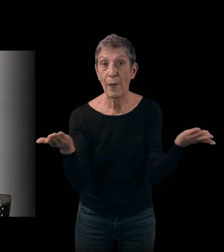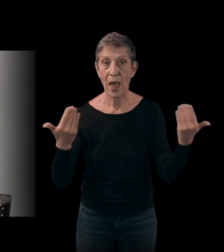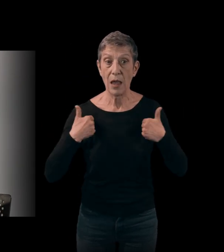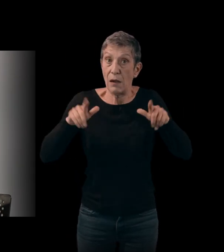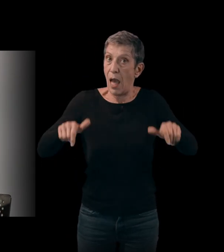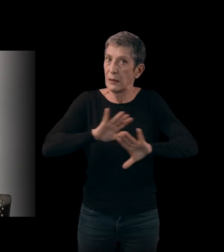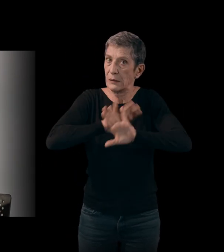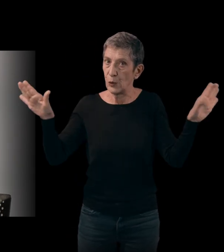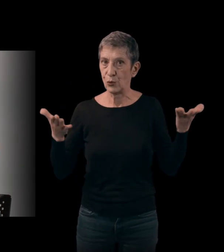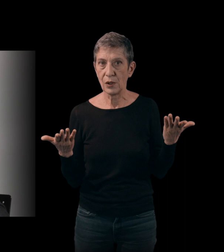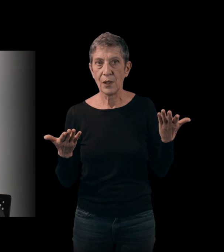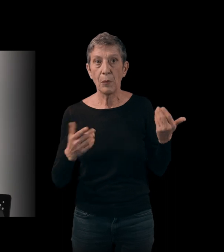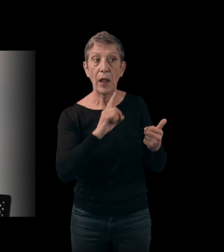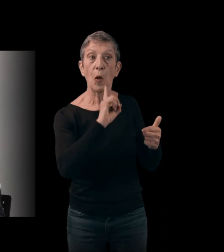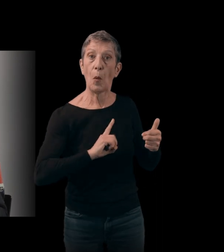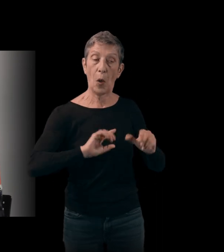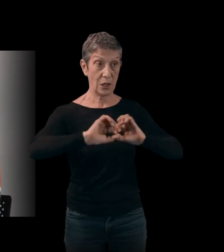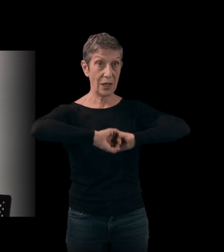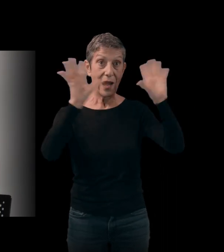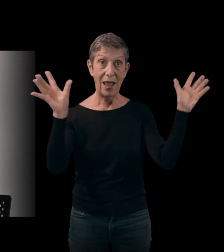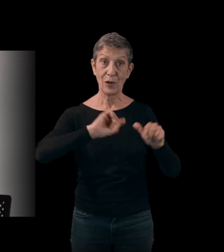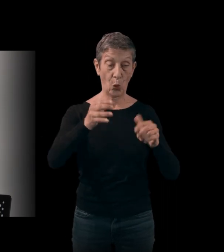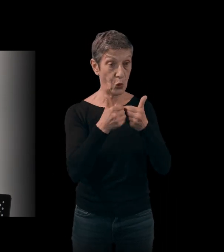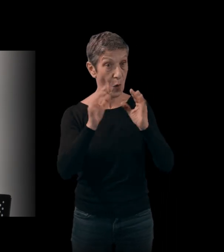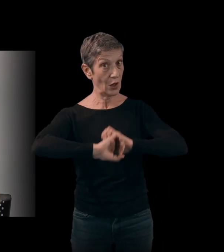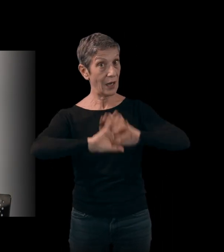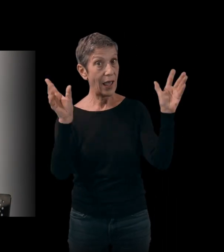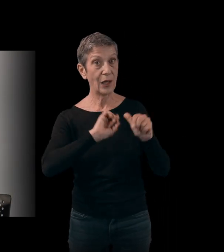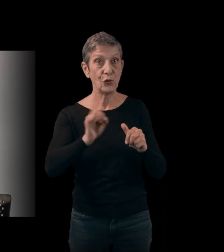Et donc il n'y avait pas de commande explicite, mais l'idée était que je témoigne de ça.